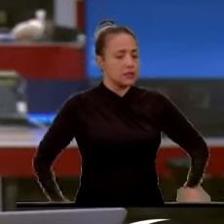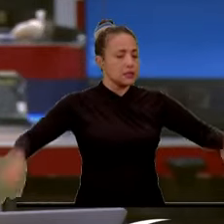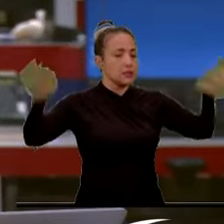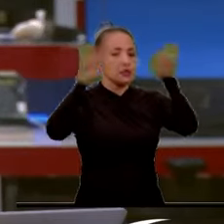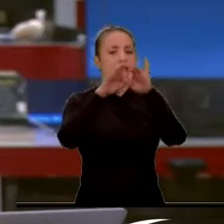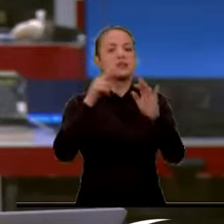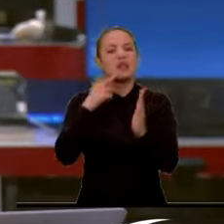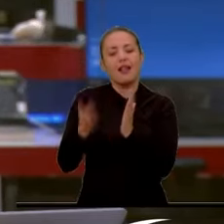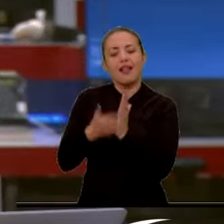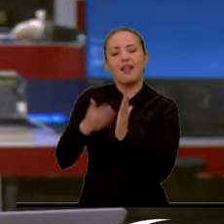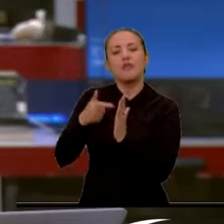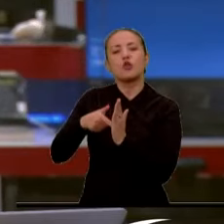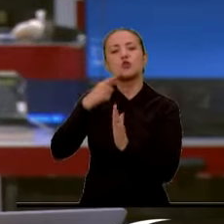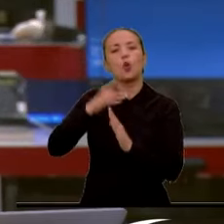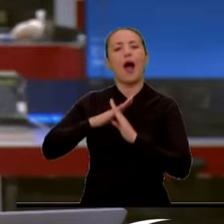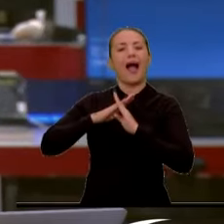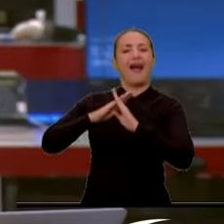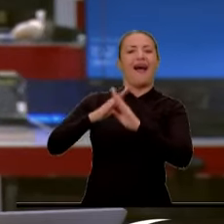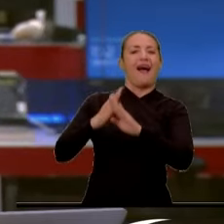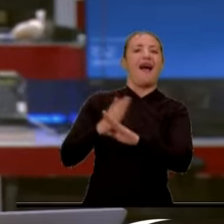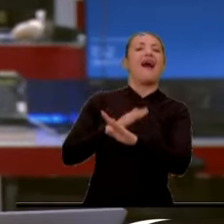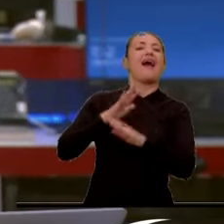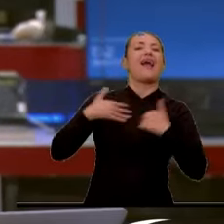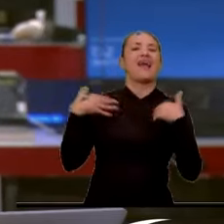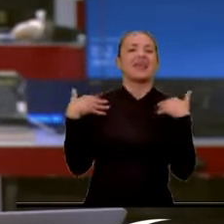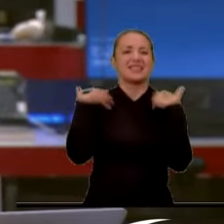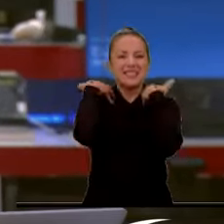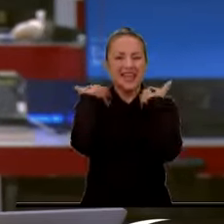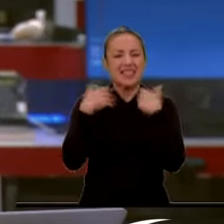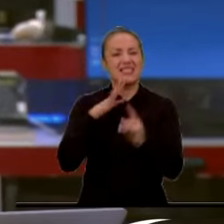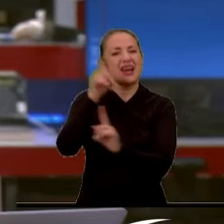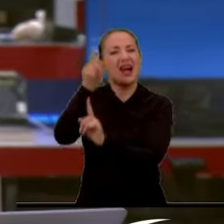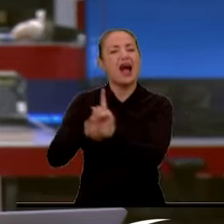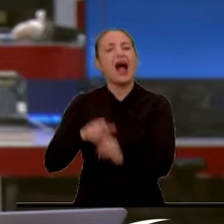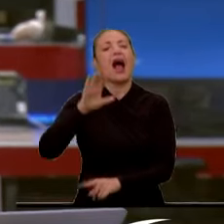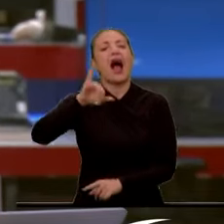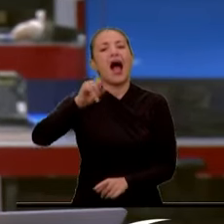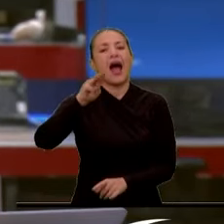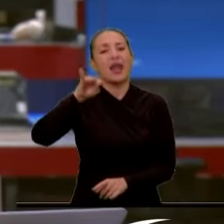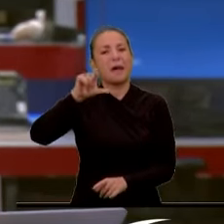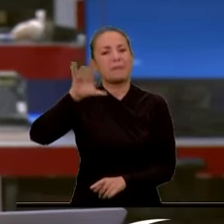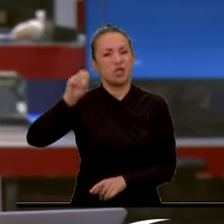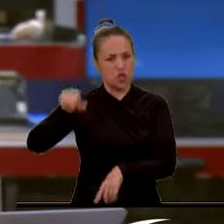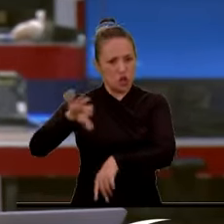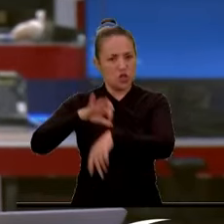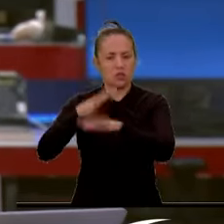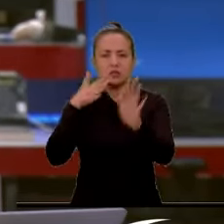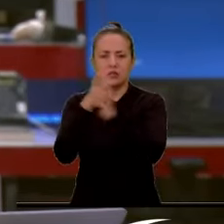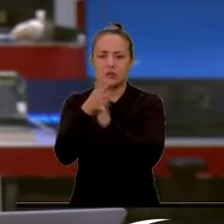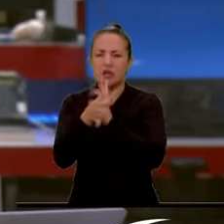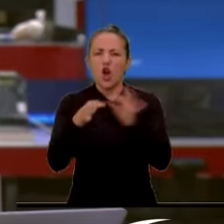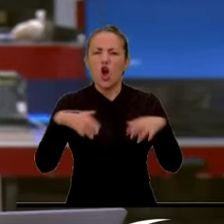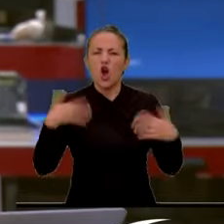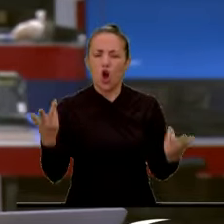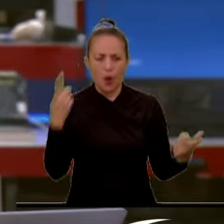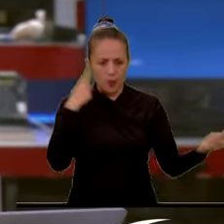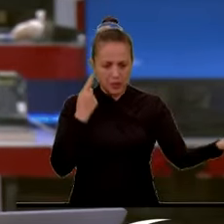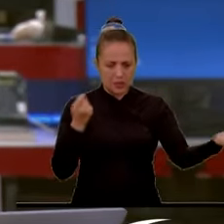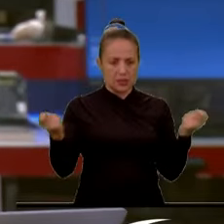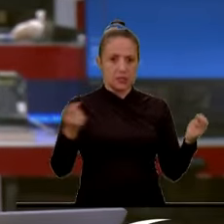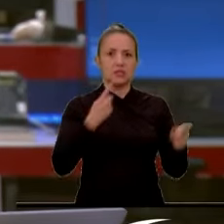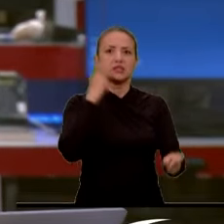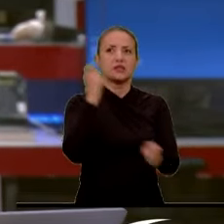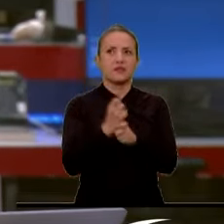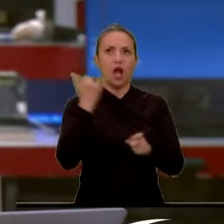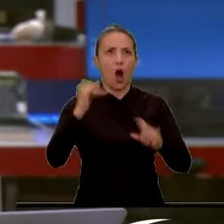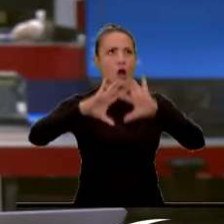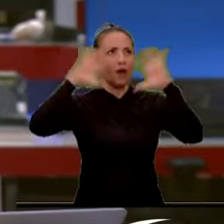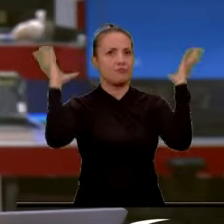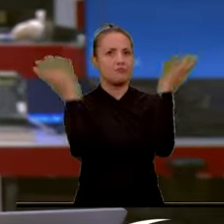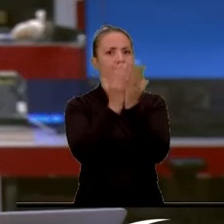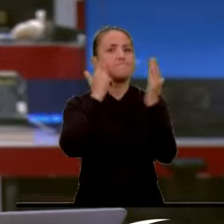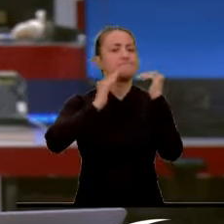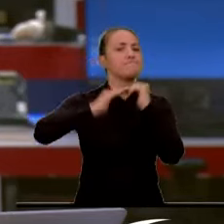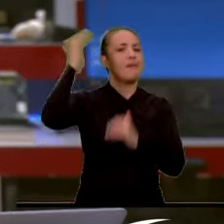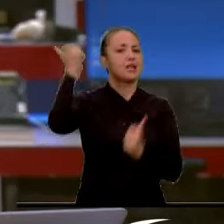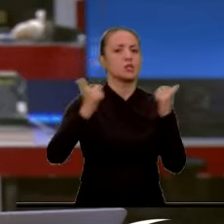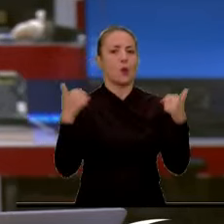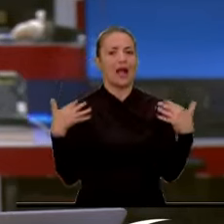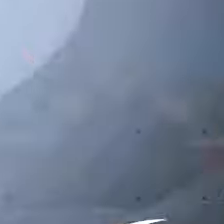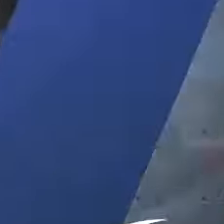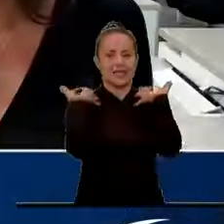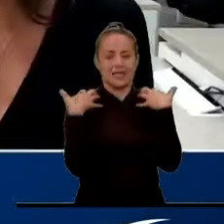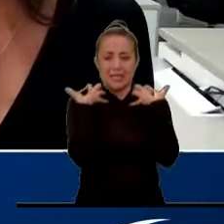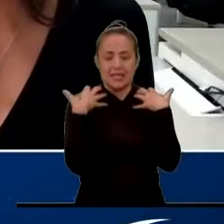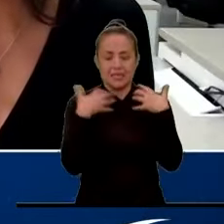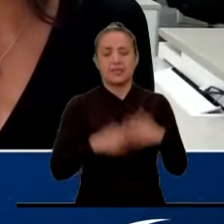))) hablar de salud mental es